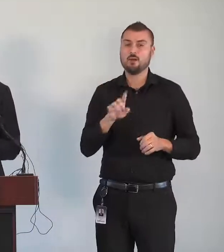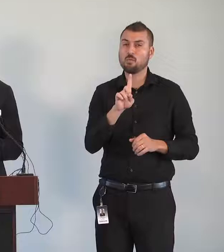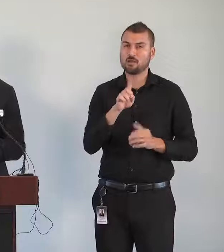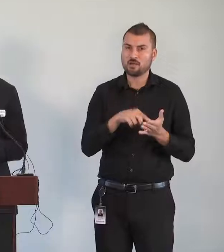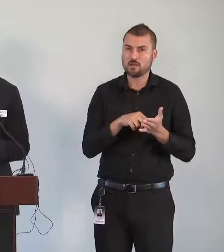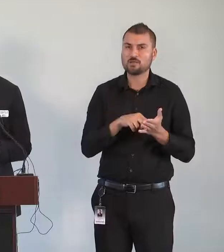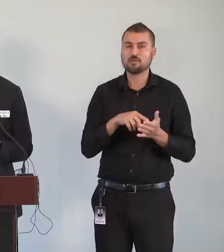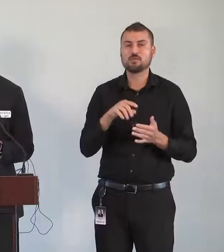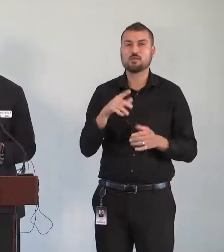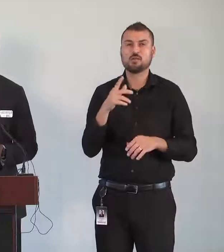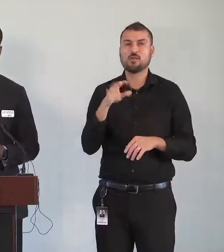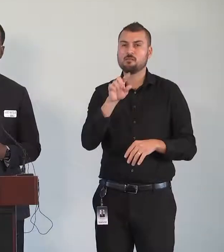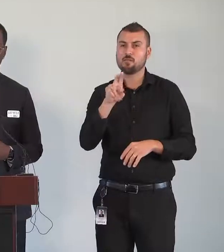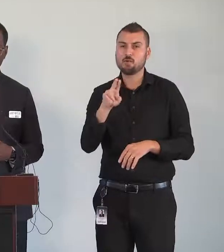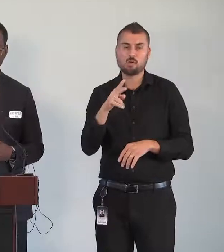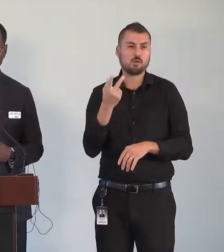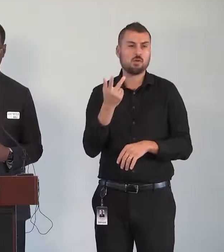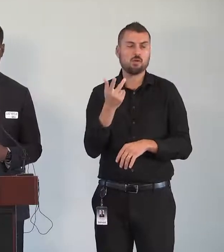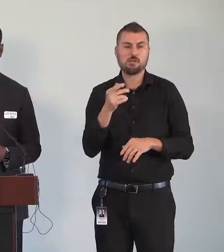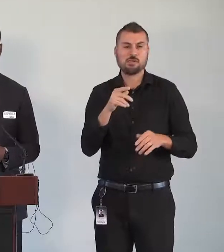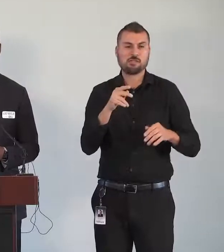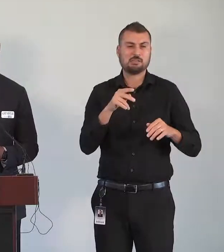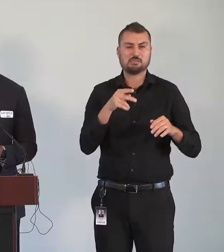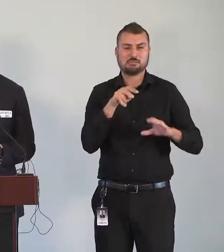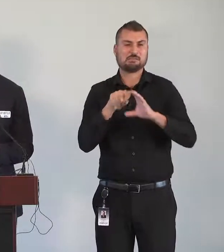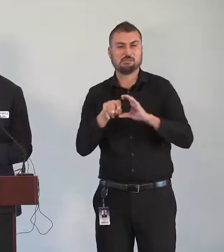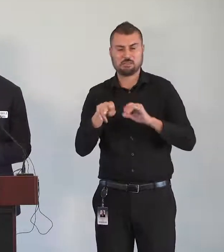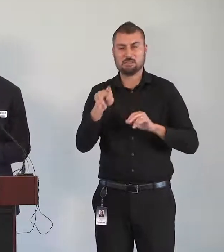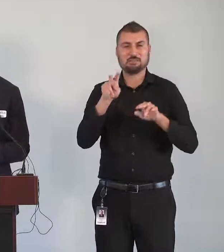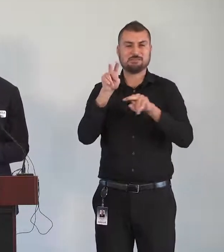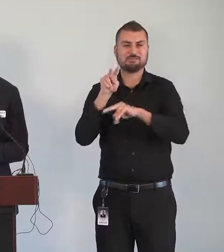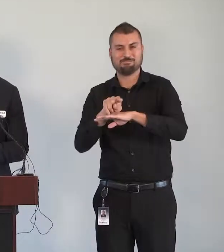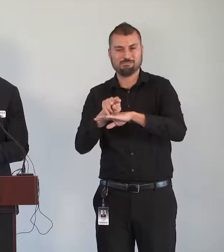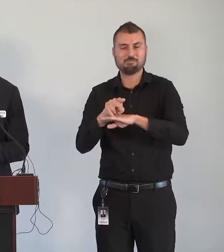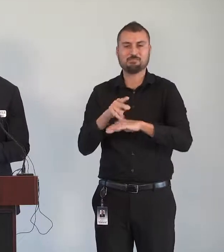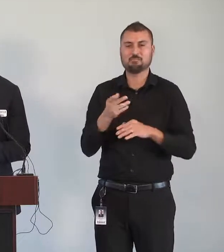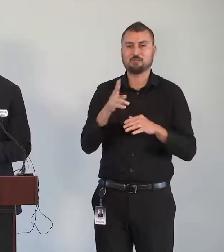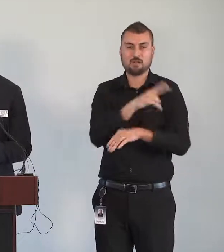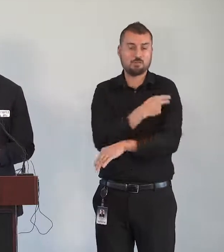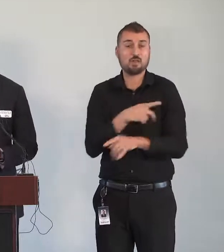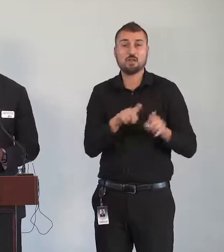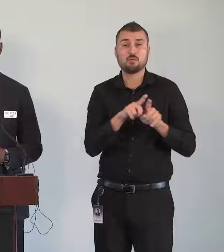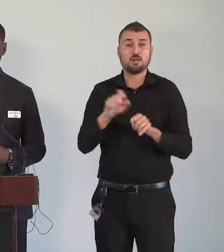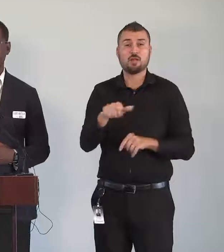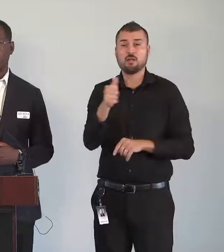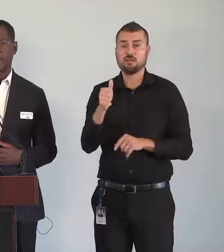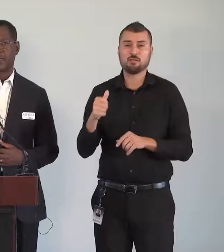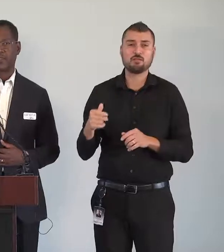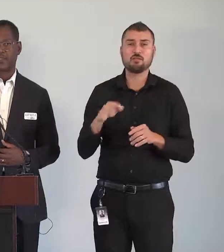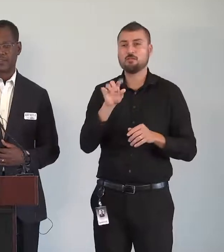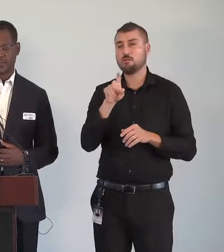hospitalizaciones relacionadas con la influenza También hubo 4 millones de visitas médicas relacionadas con la influenza y 9 millones de enfermedades gripales